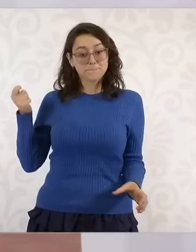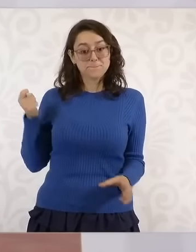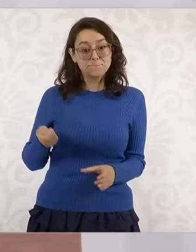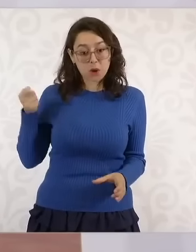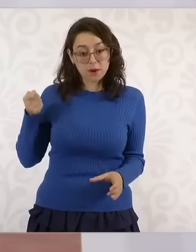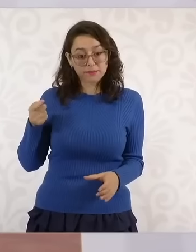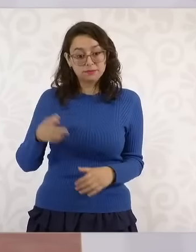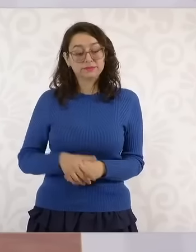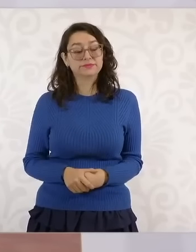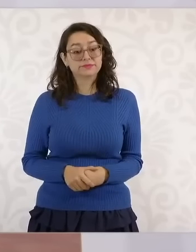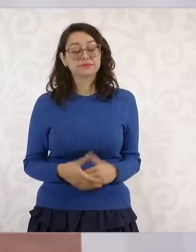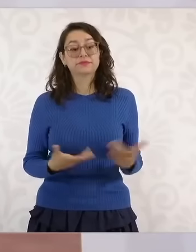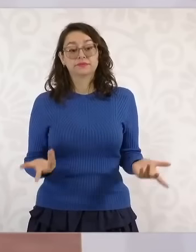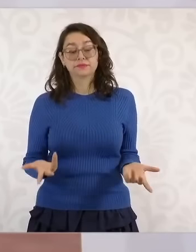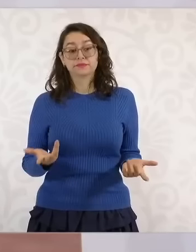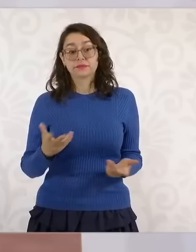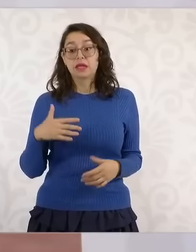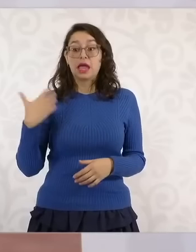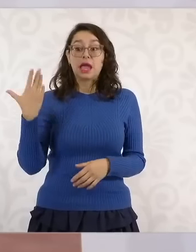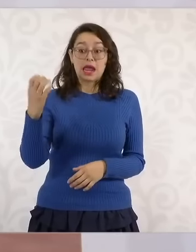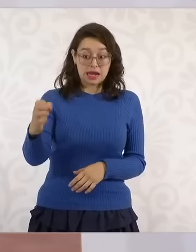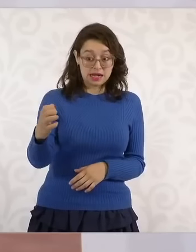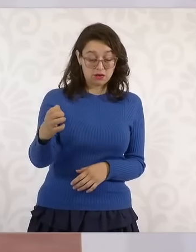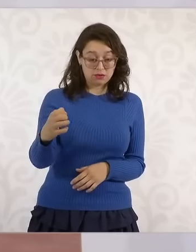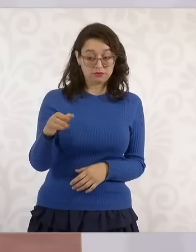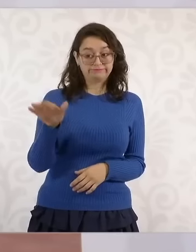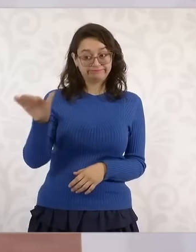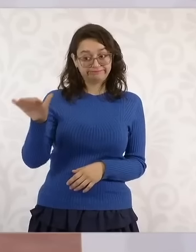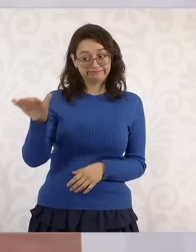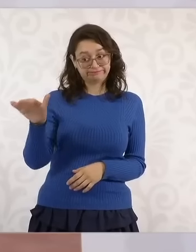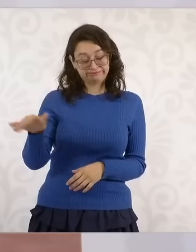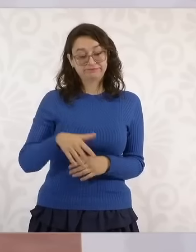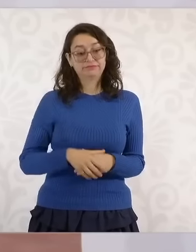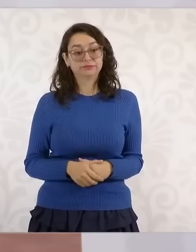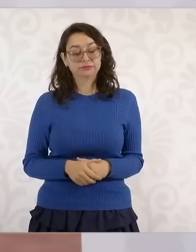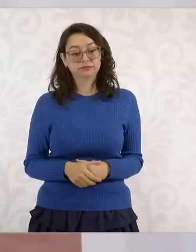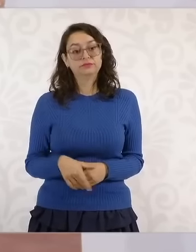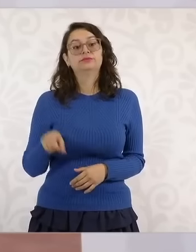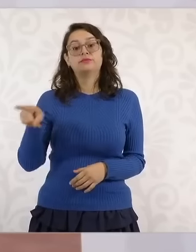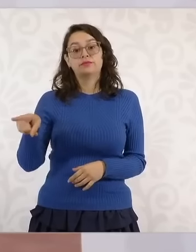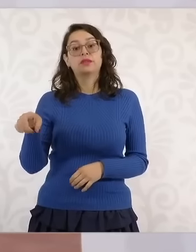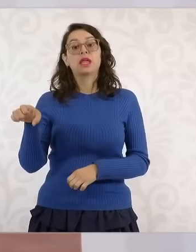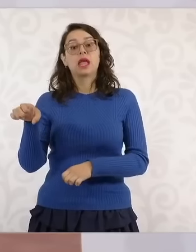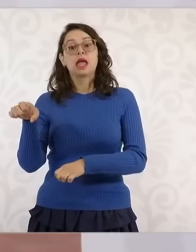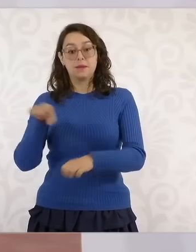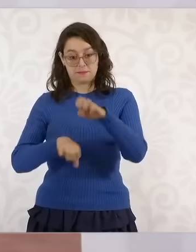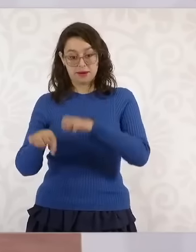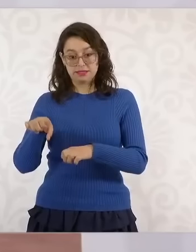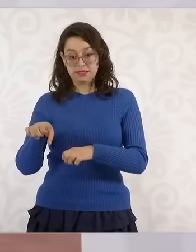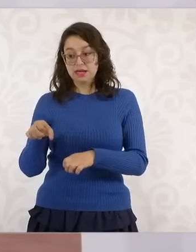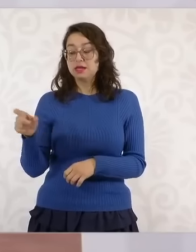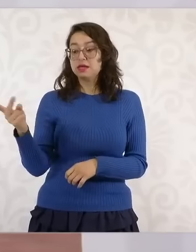dice el SAT, se notifica en enero, estas empresas tienen derecho, por como fueron las resoluciones